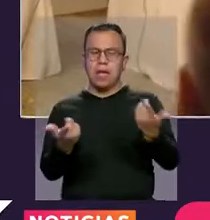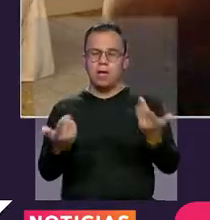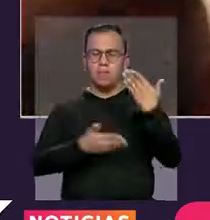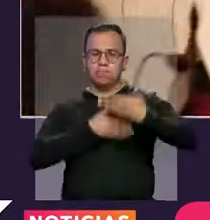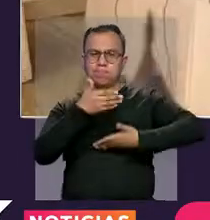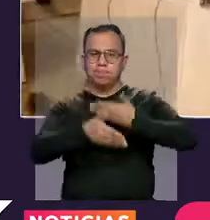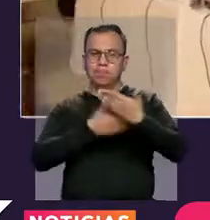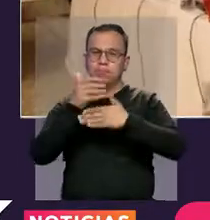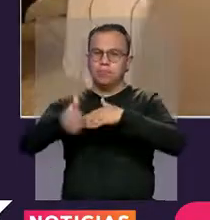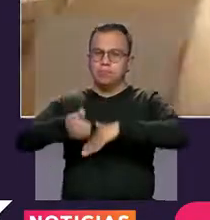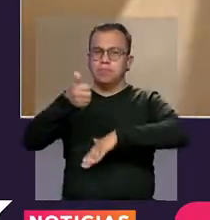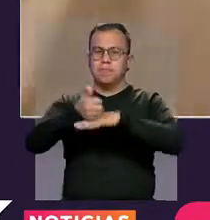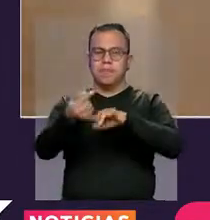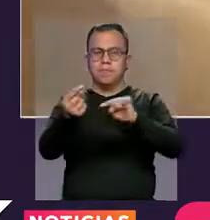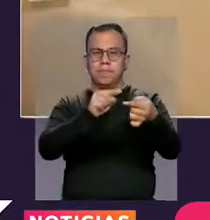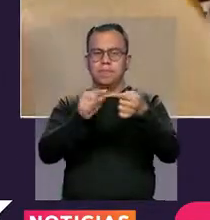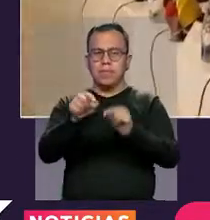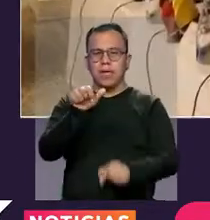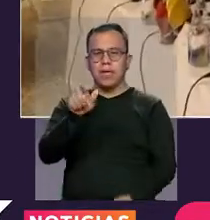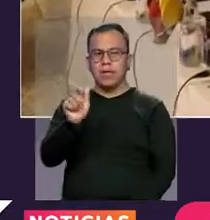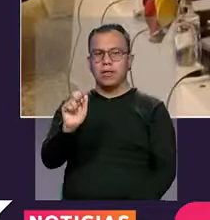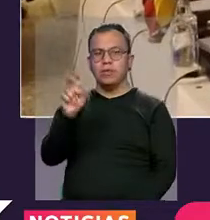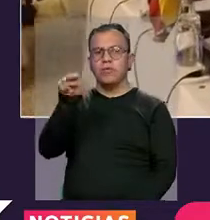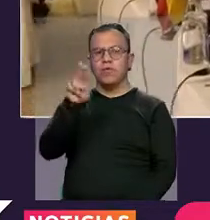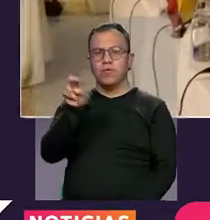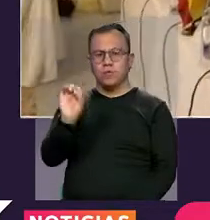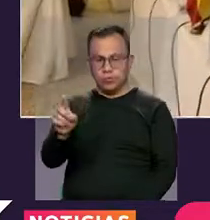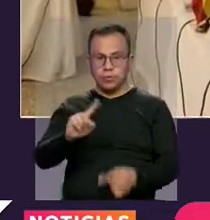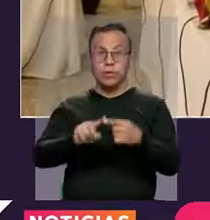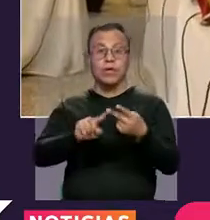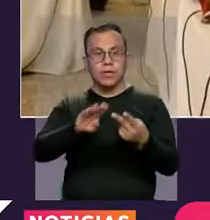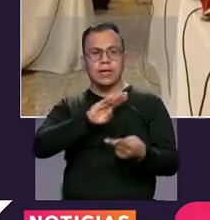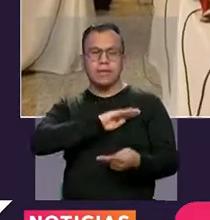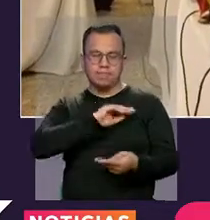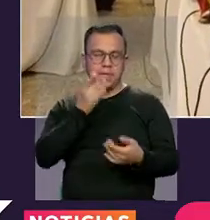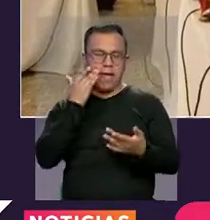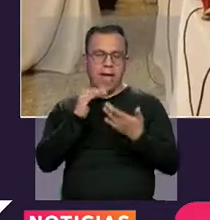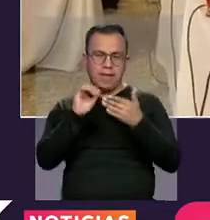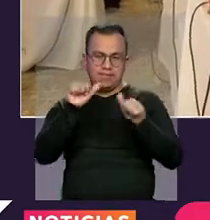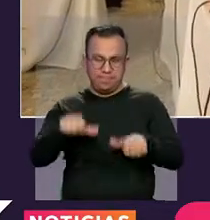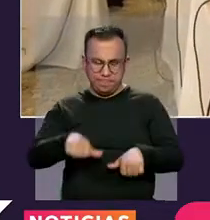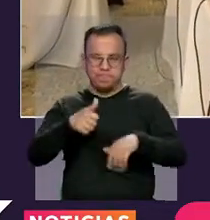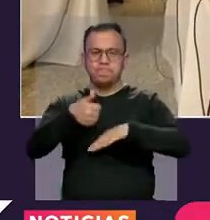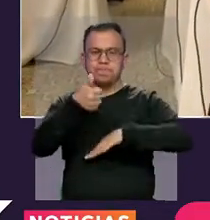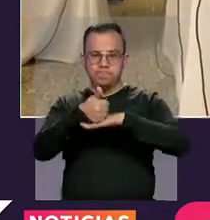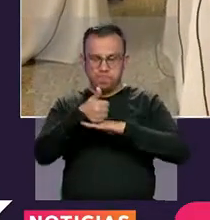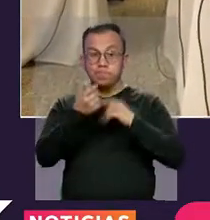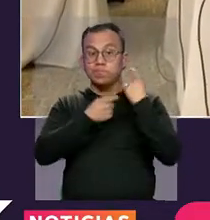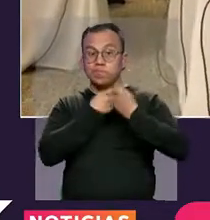PAíS, NOS COMUNICAMOS CON OFICINA DE PRENSA DEL PRESIDENTE ELECTO YA QUE NO LLEGó HASTA REUNIóN, EN ESTE MOMENTO S